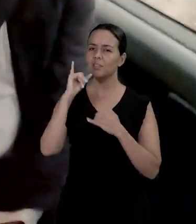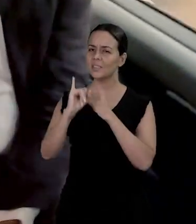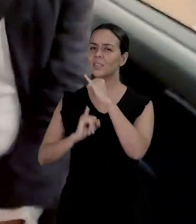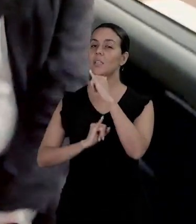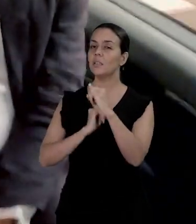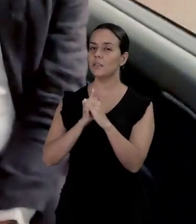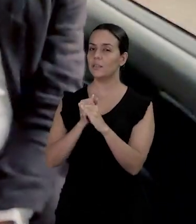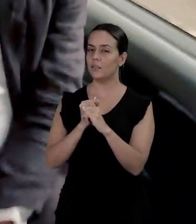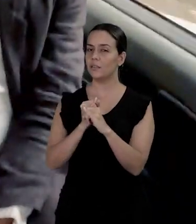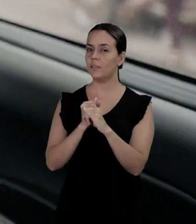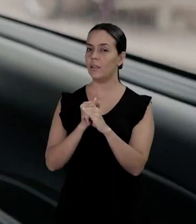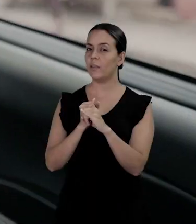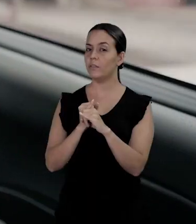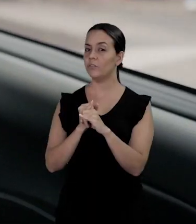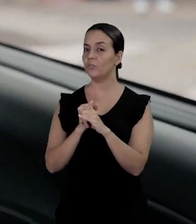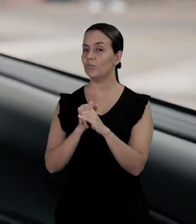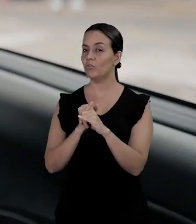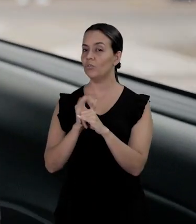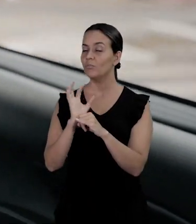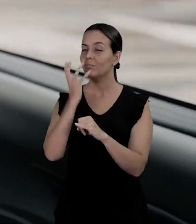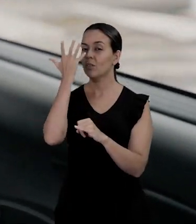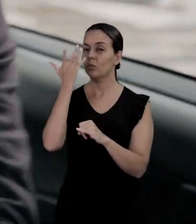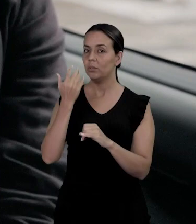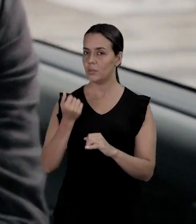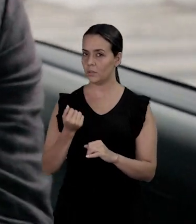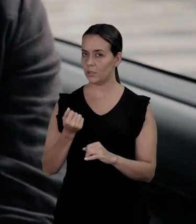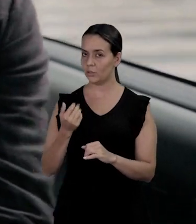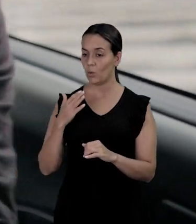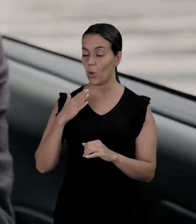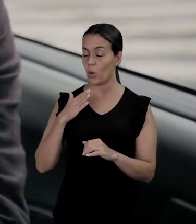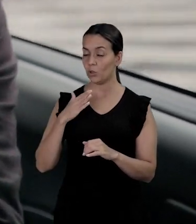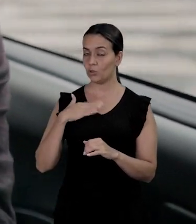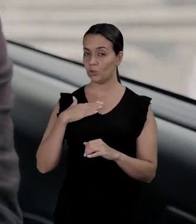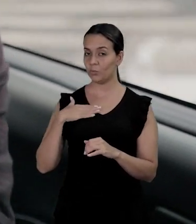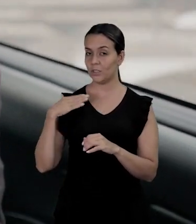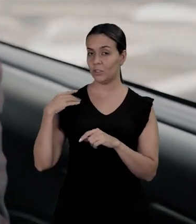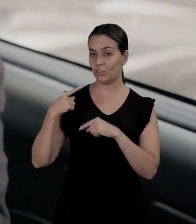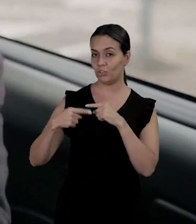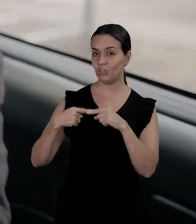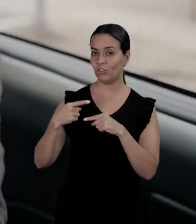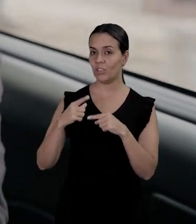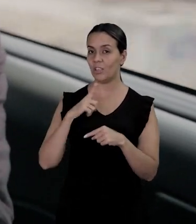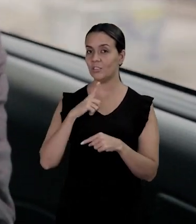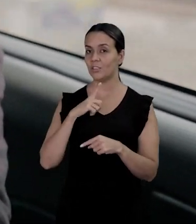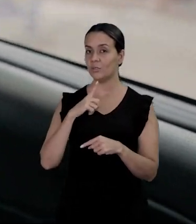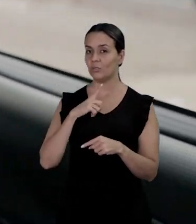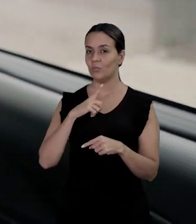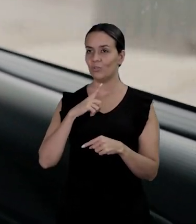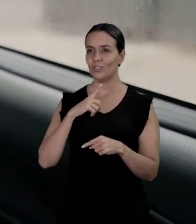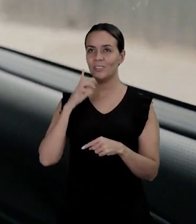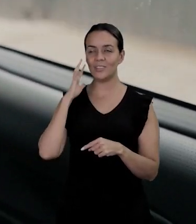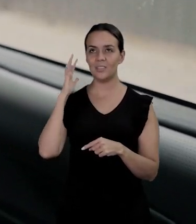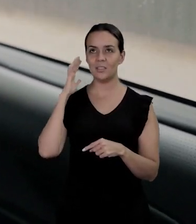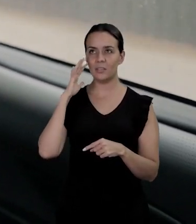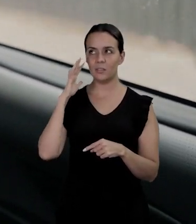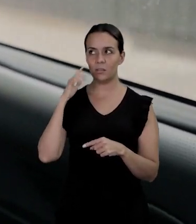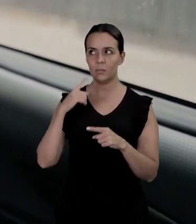E ele falou: Cara, o sonho que a nossa geração tinha, ele se realizou em forma de pesadelo,